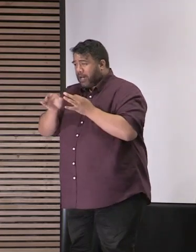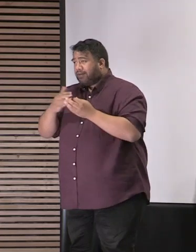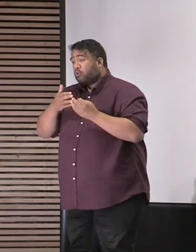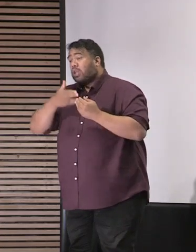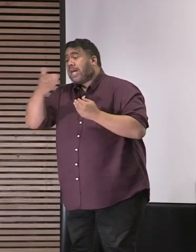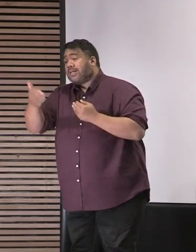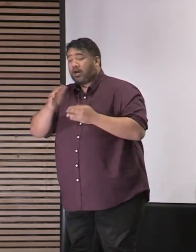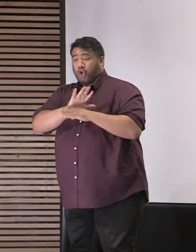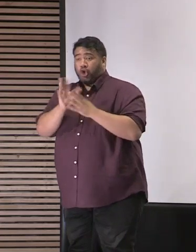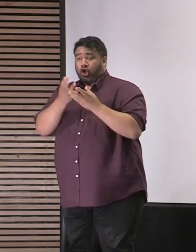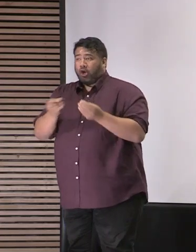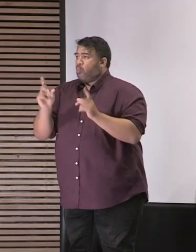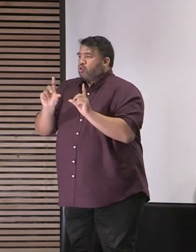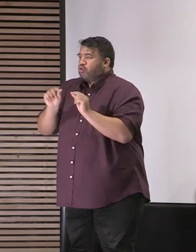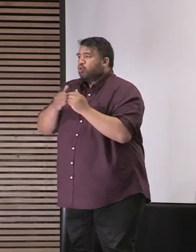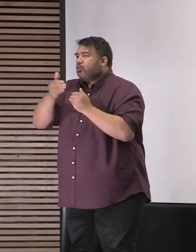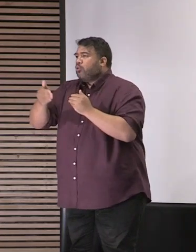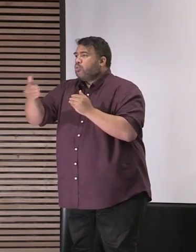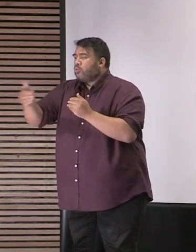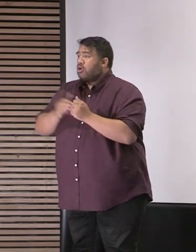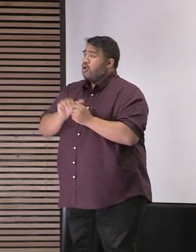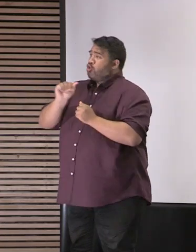viernes el Ministro de Finanzas, nuestro mensaje para las empresas es retener a su gente,